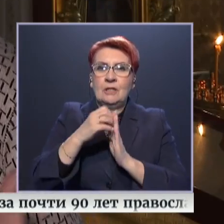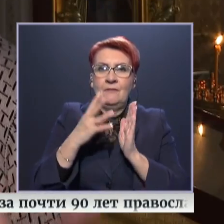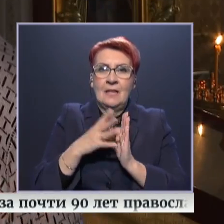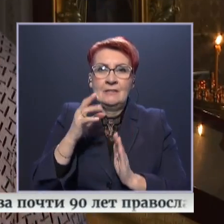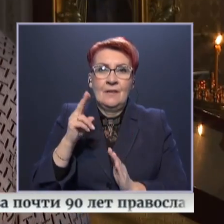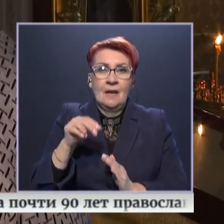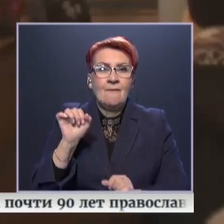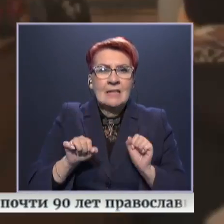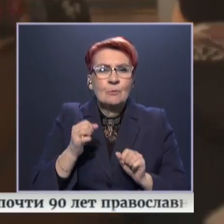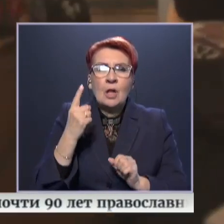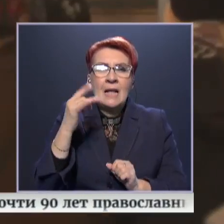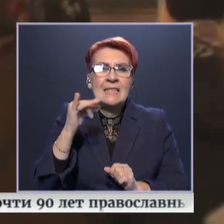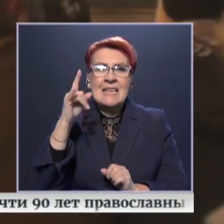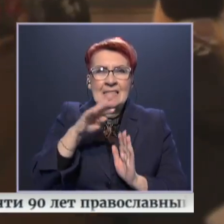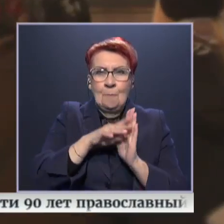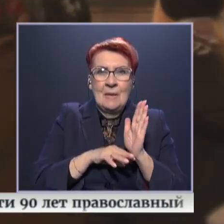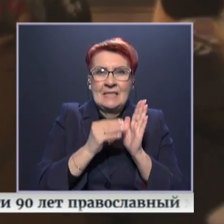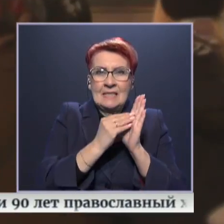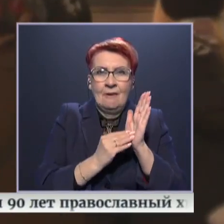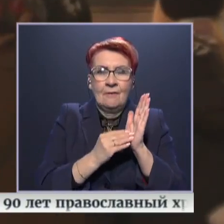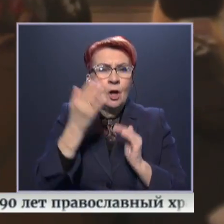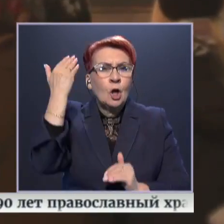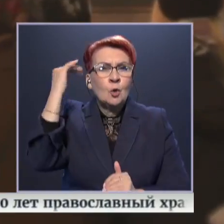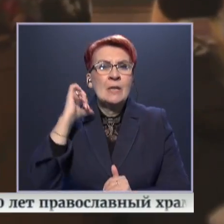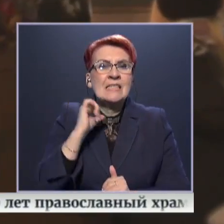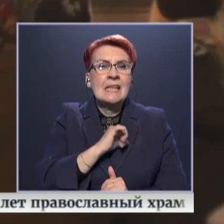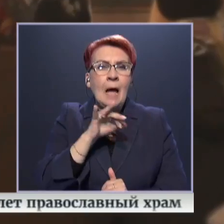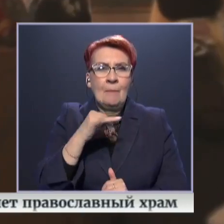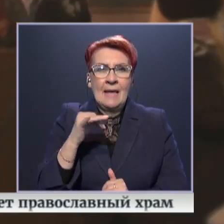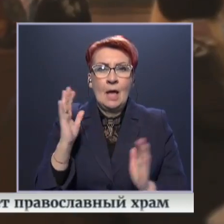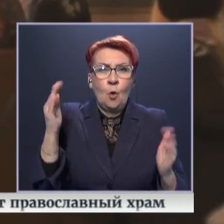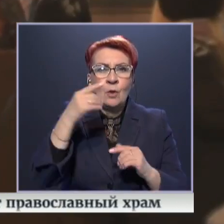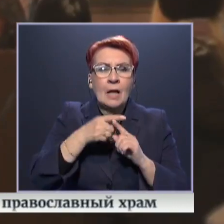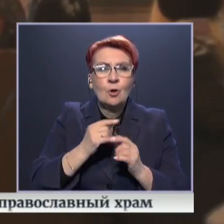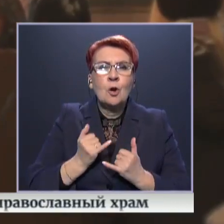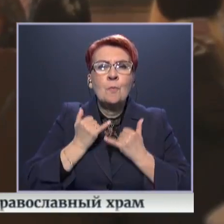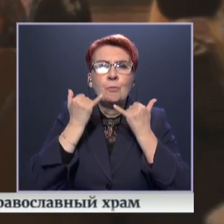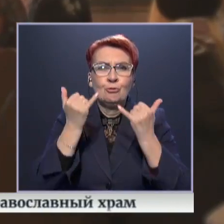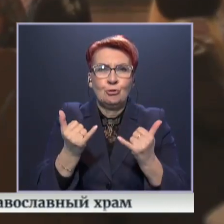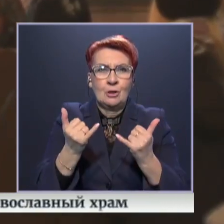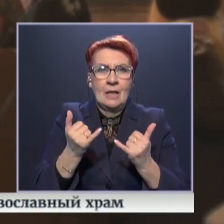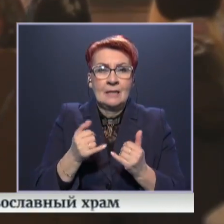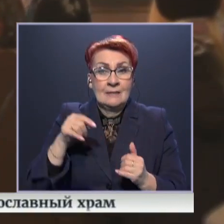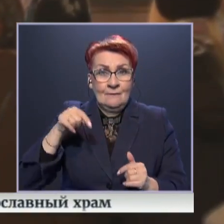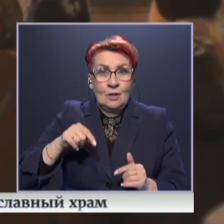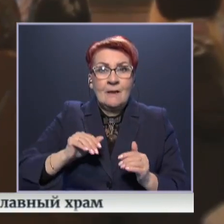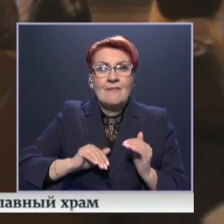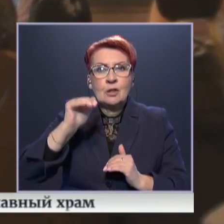из списков был как раз вот той самой иконы которая почиталась здесь высоко Петровском монастыре Вот